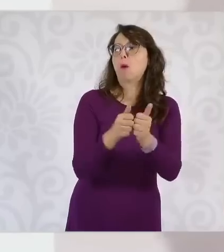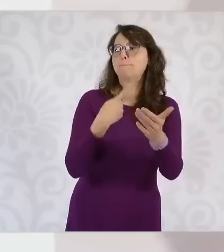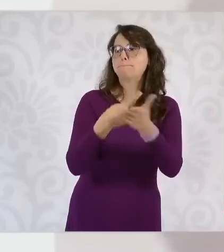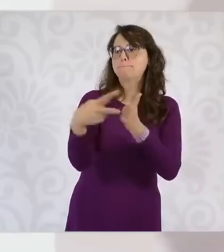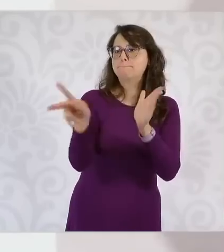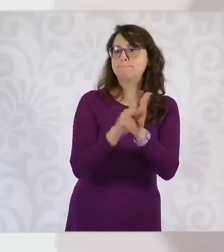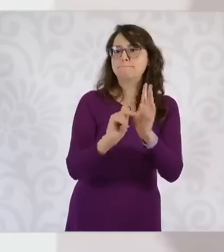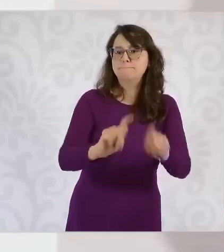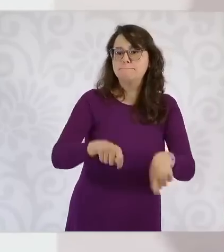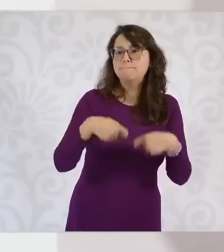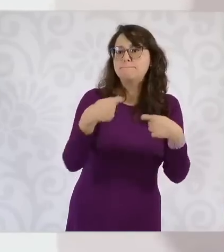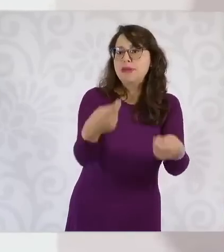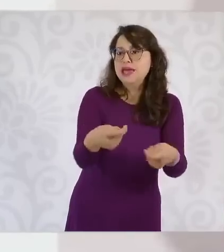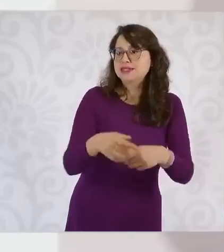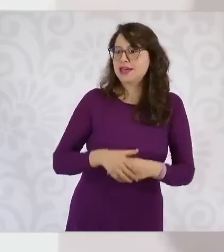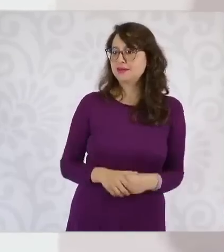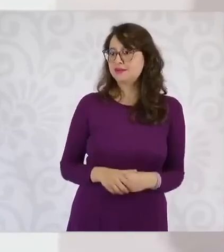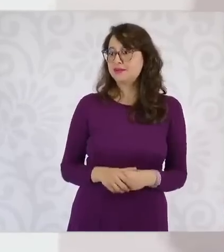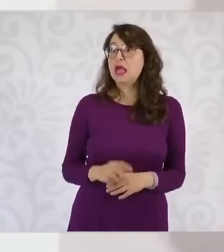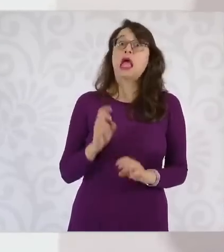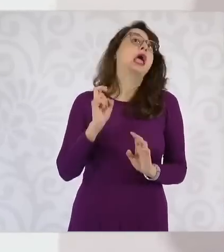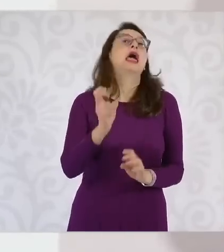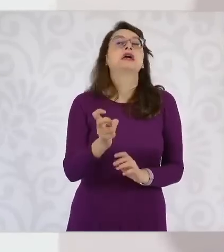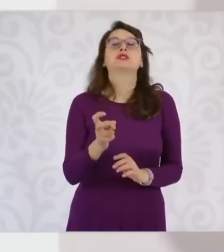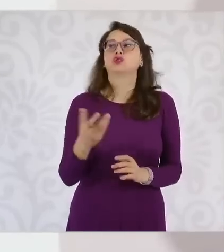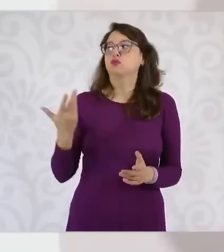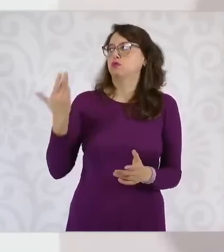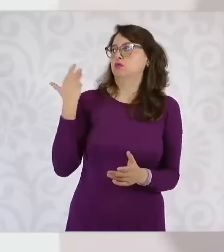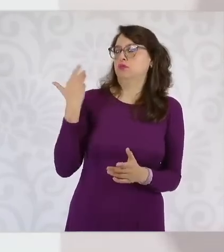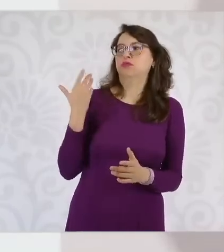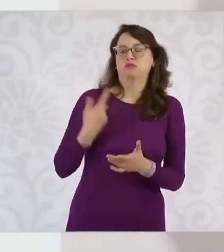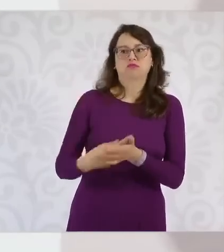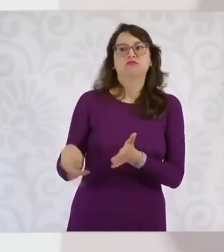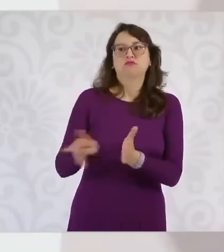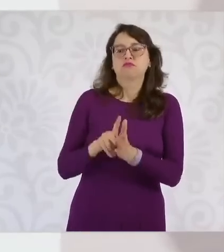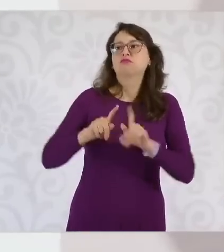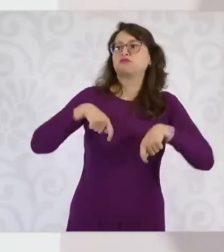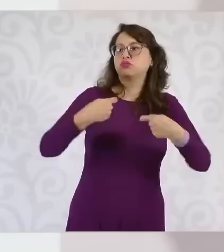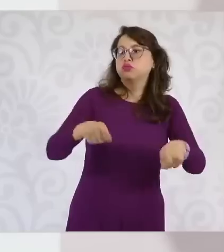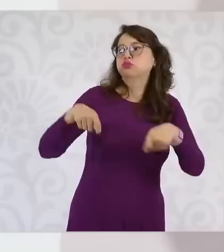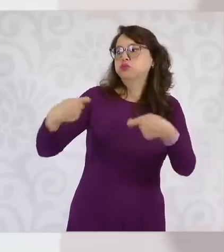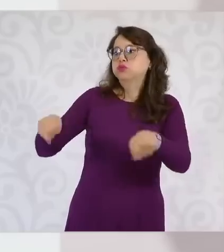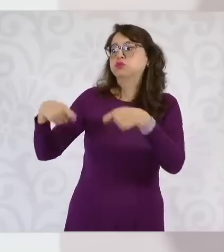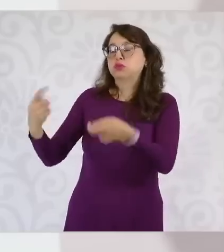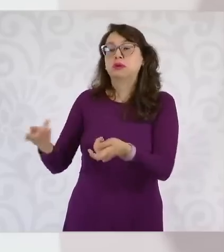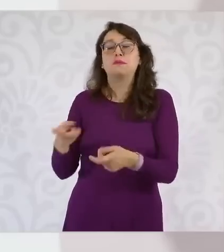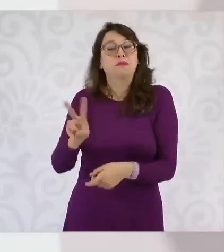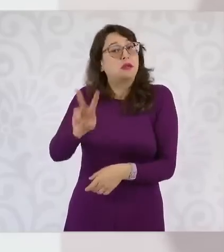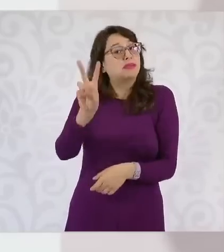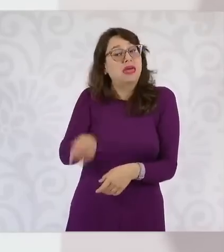Ese es el caso de muchísimas basificacion que hicieron en efecto queda otro personal de salud